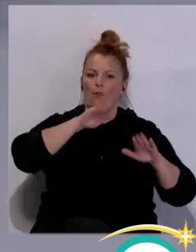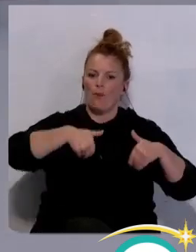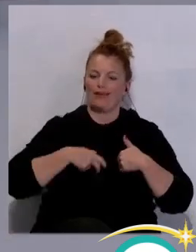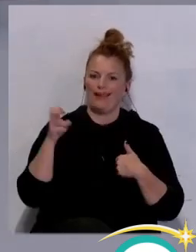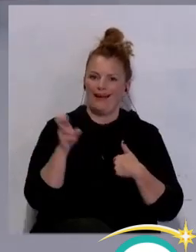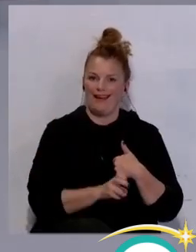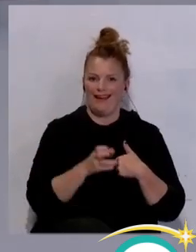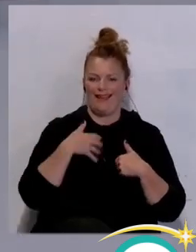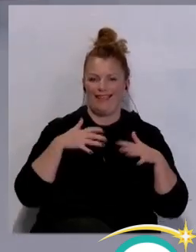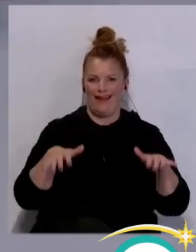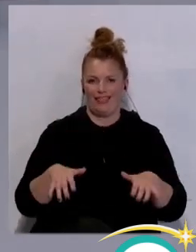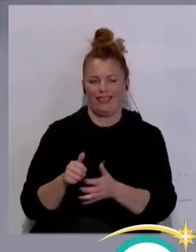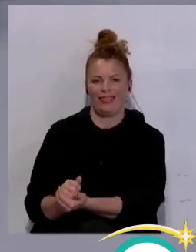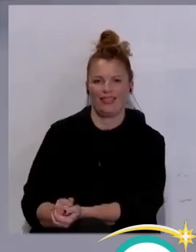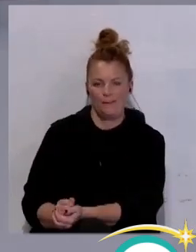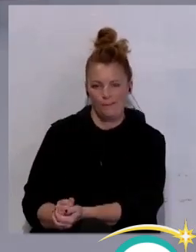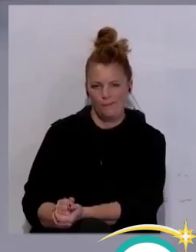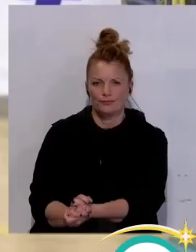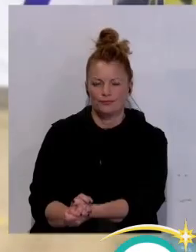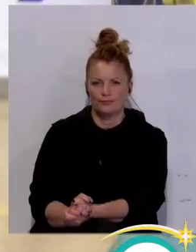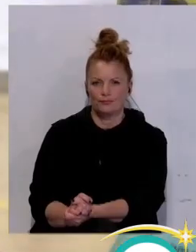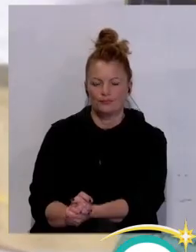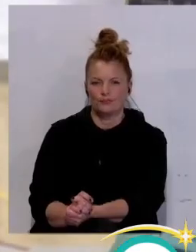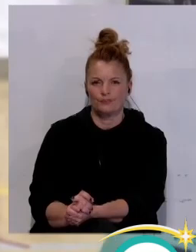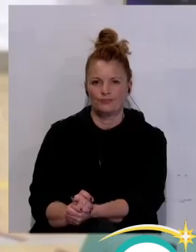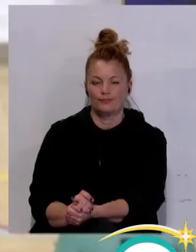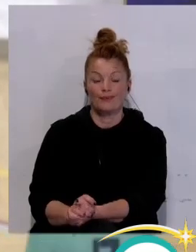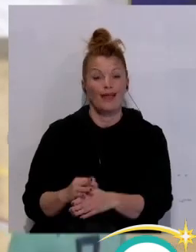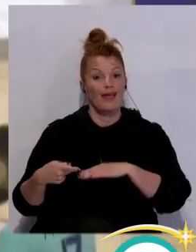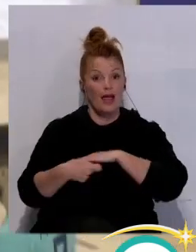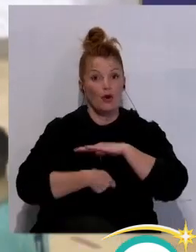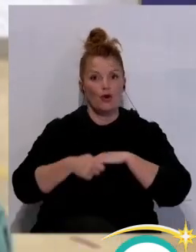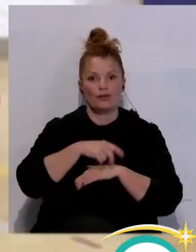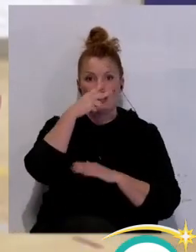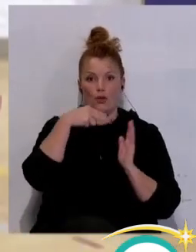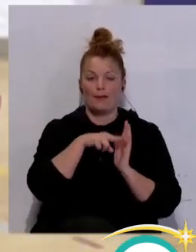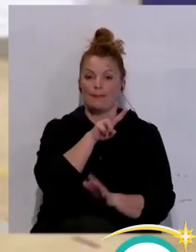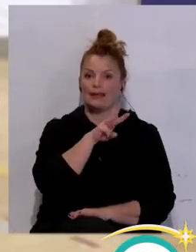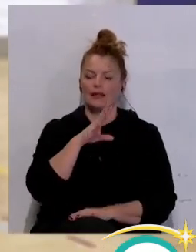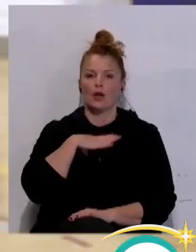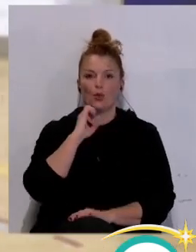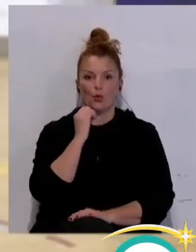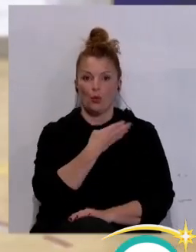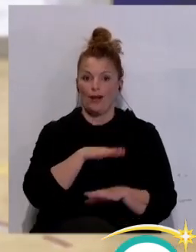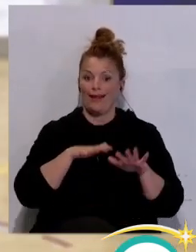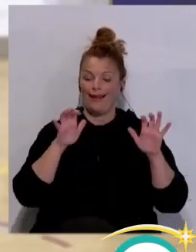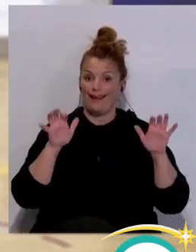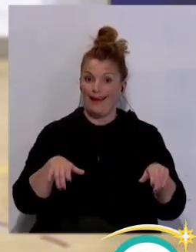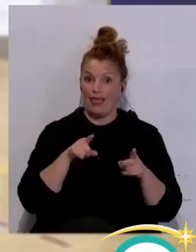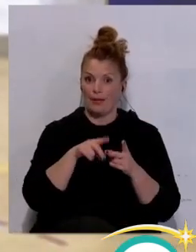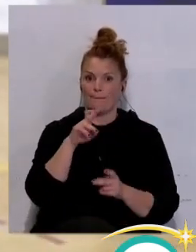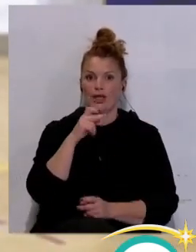virgili en agosto de 2023 El Cádiz club de fútbol virgili anunciaba el fichaje de Saúl